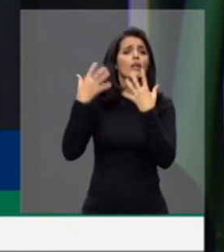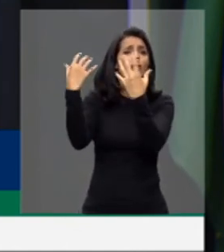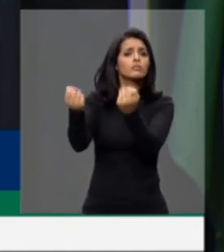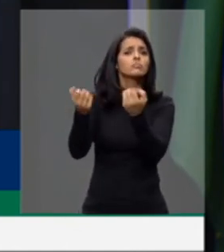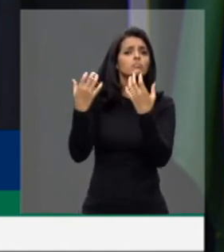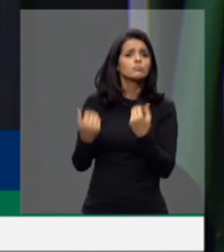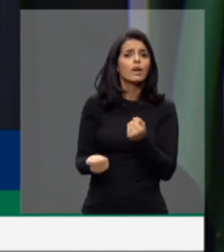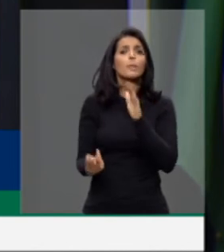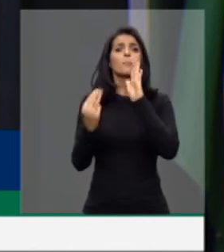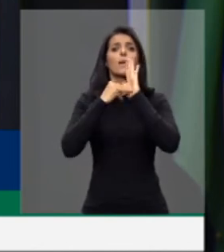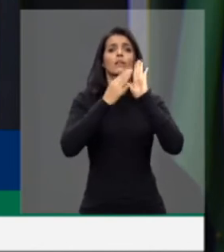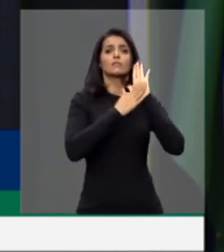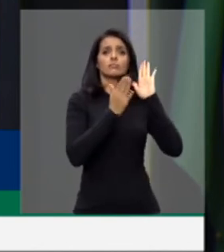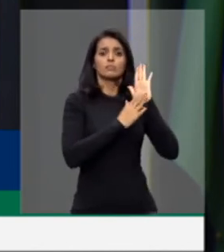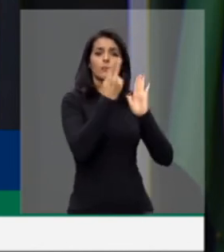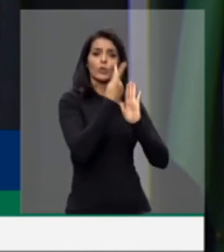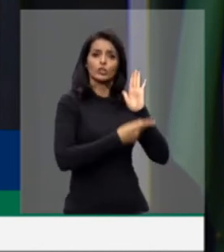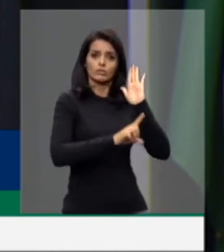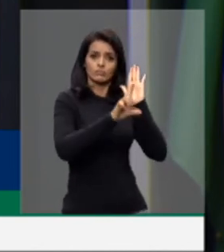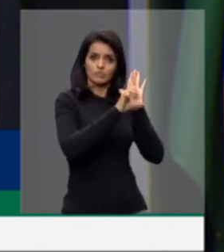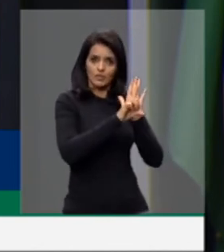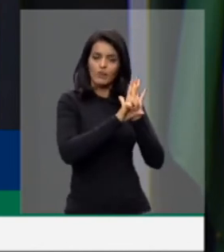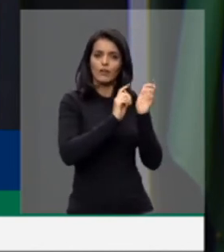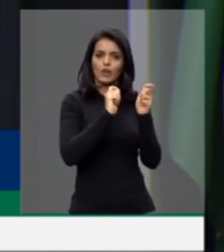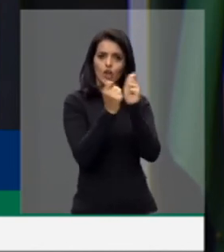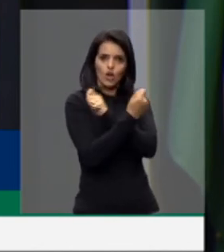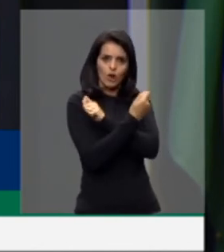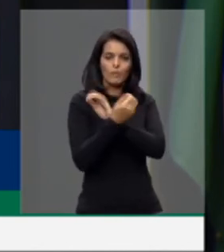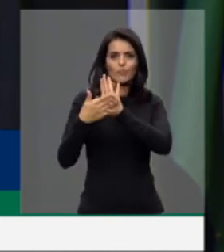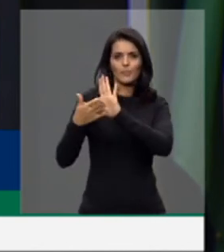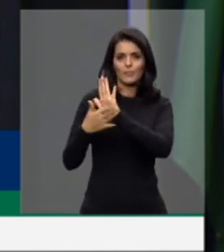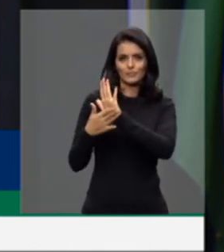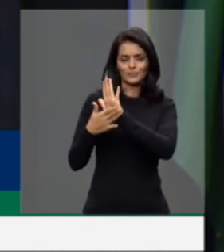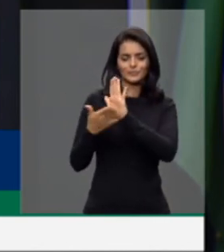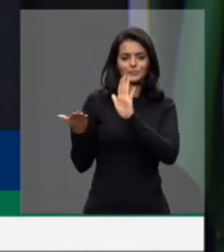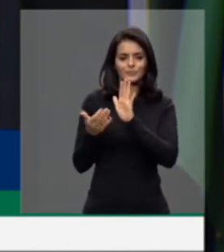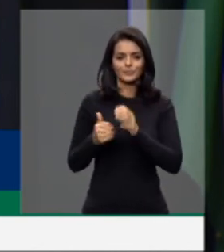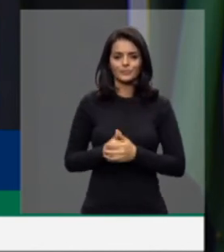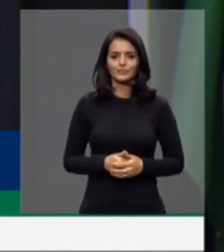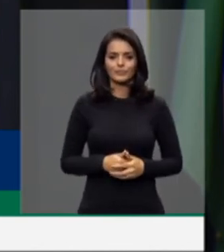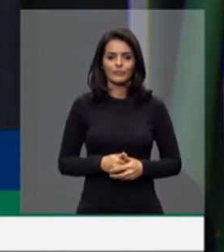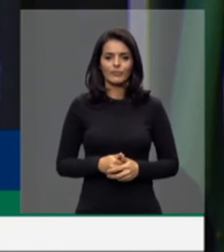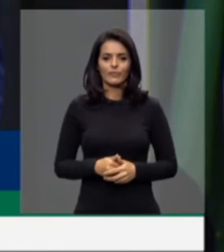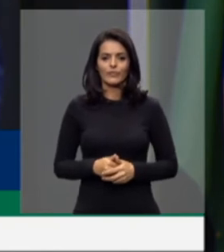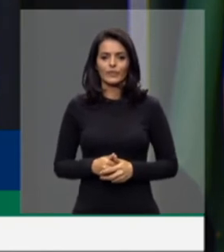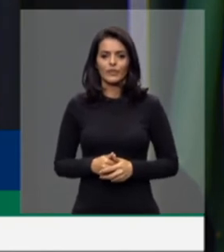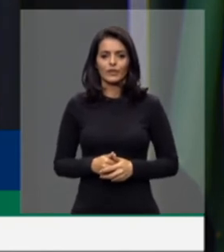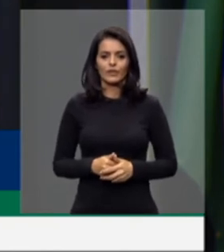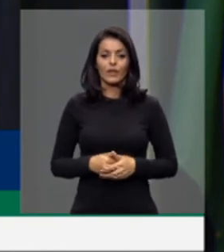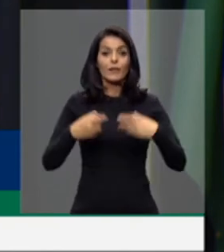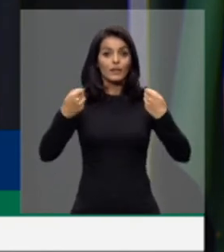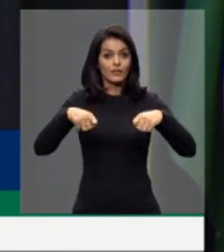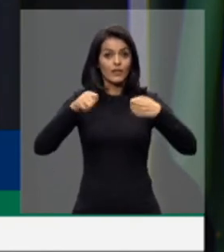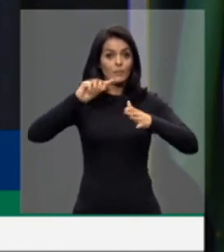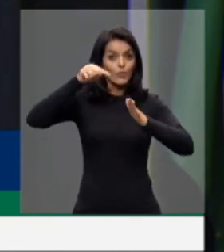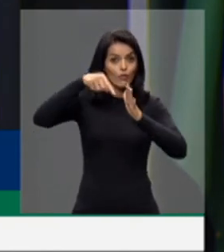NUCLEAR, PERMITINDO QUE FIQUE MAIS DINÂMICO E GERENCIÁVEL, TRATANDO-SE DAS RAZÕES QUE NOS LEVARAM A ACATAR EMENDAS AO PROJETO DE LEI DE